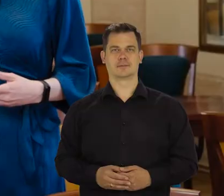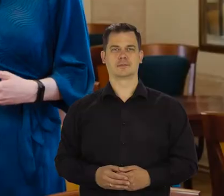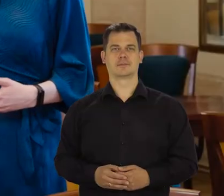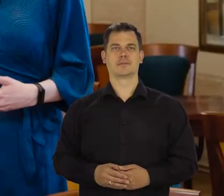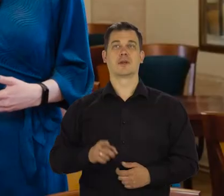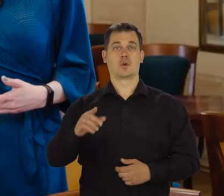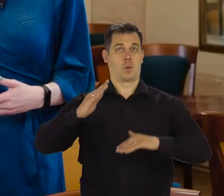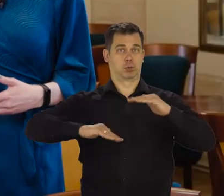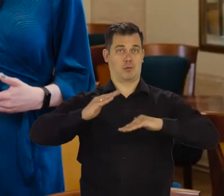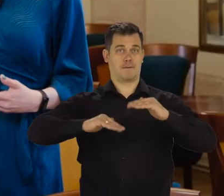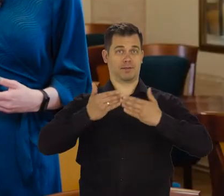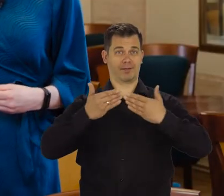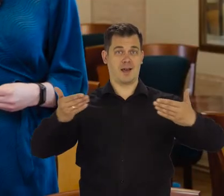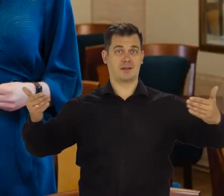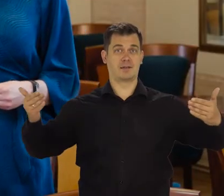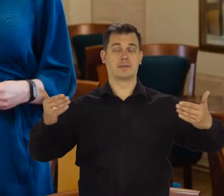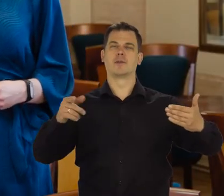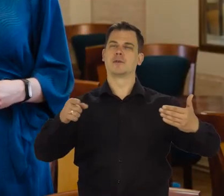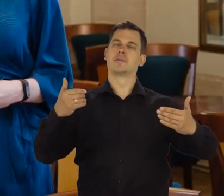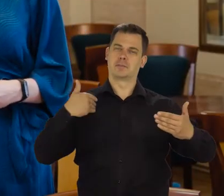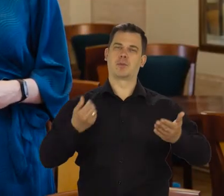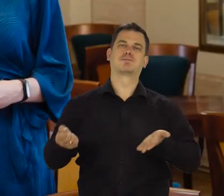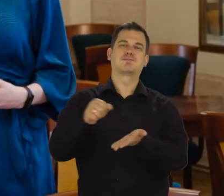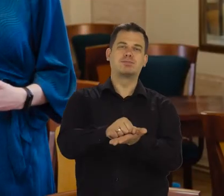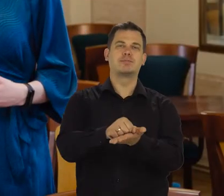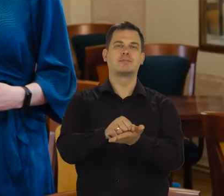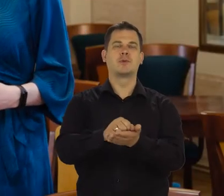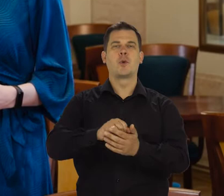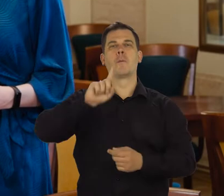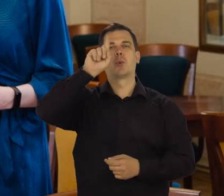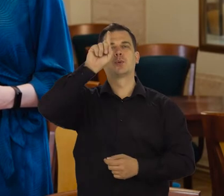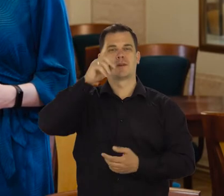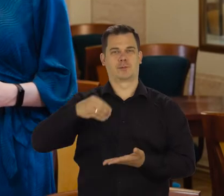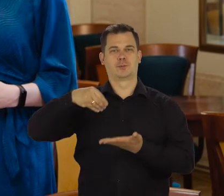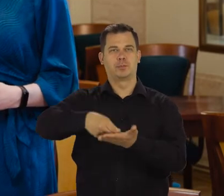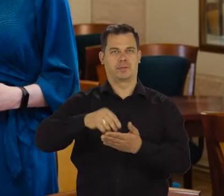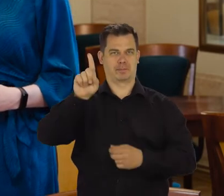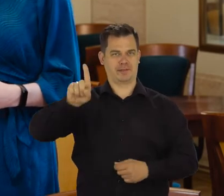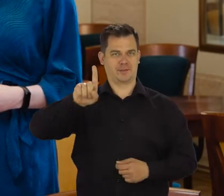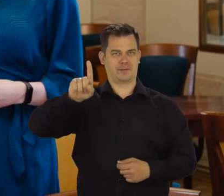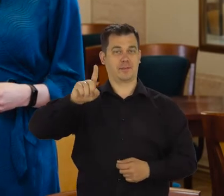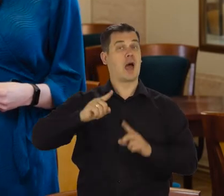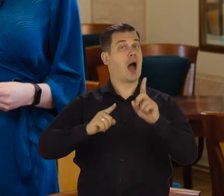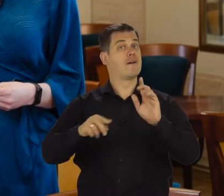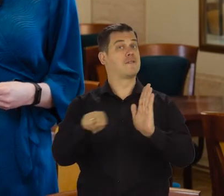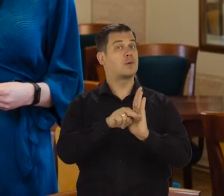Budowa teatru była też pokryta częściowo z pruskiej subwencji państwowej, ale pod jednym warunkiem –